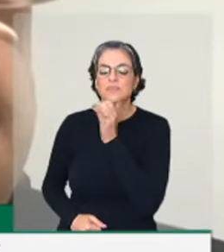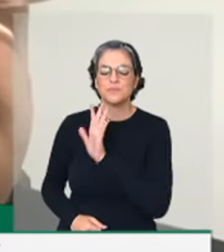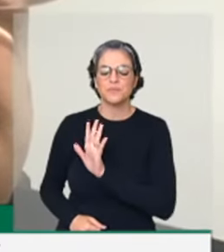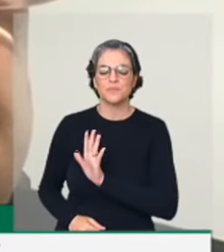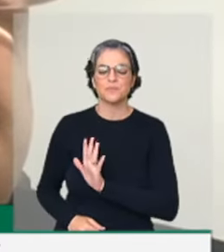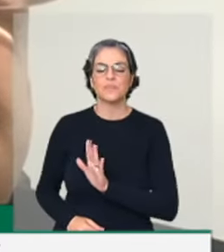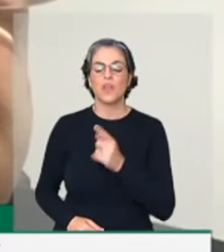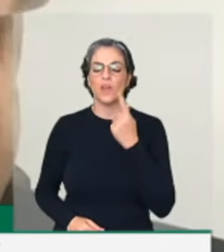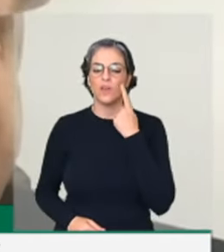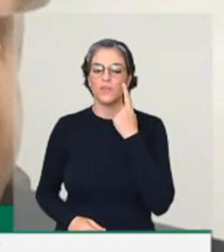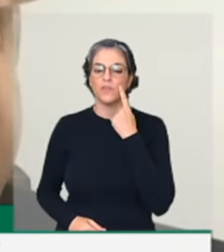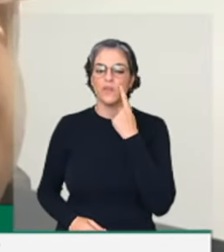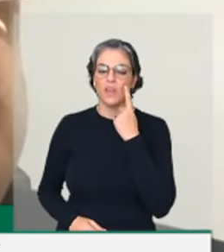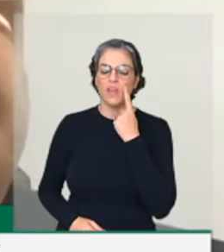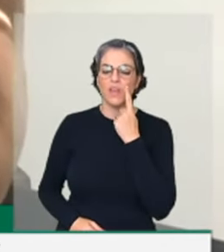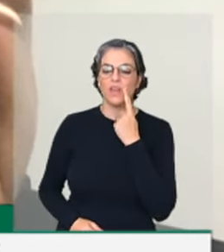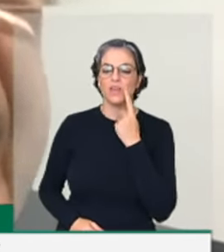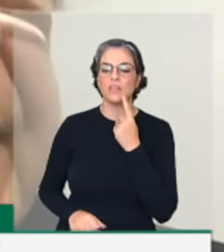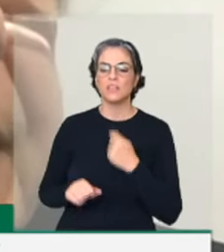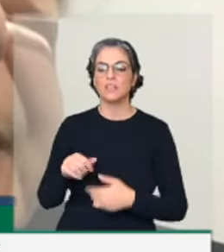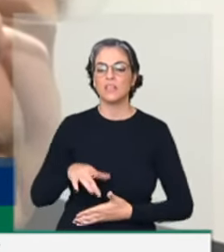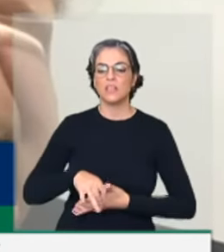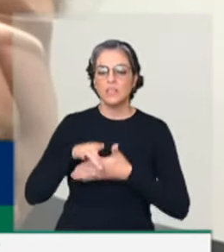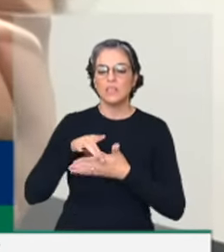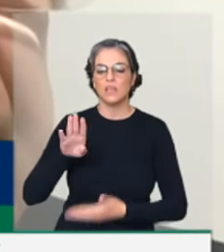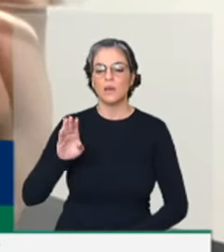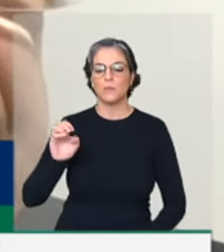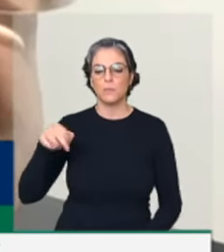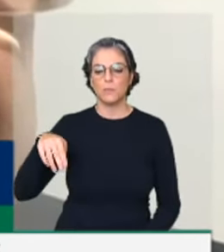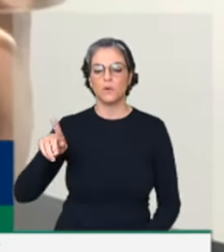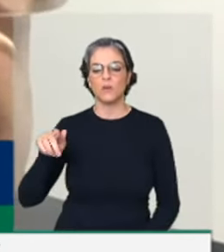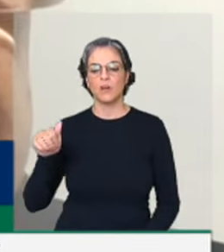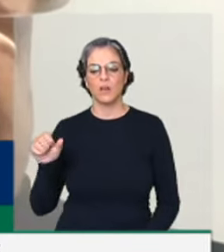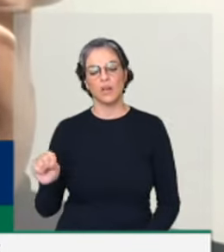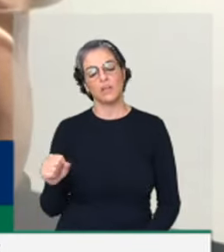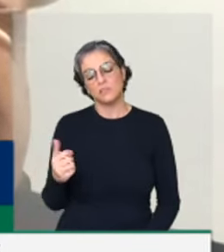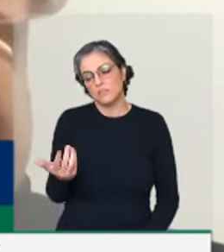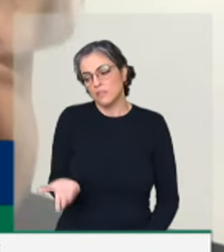BOHN GASS.... É ... ENTÃO... ORIENTA. [PRESIDENTE]: PELA